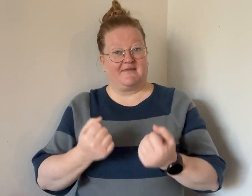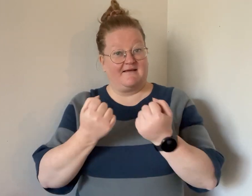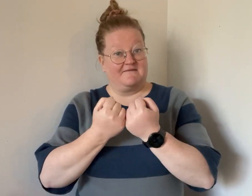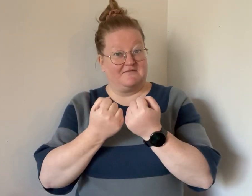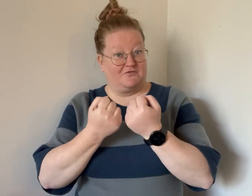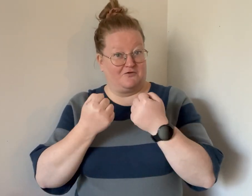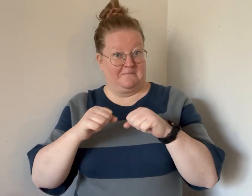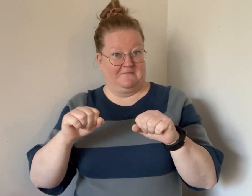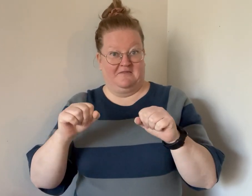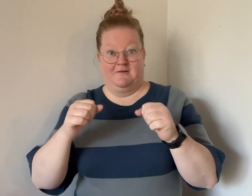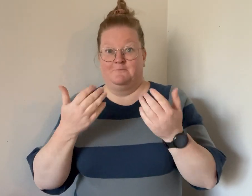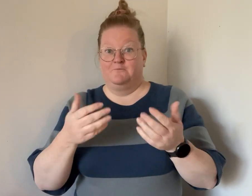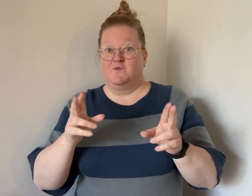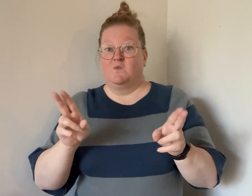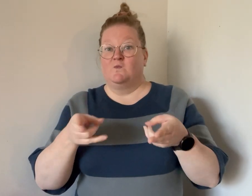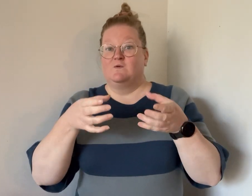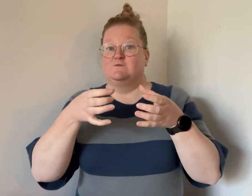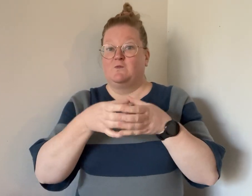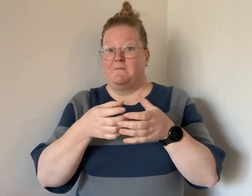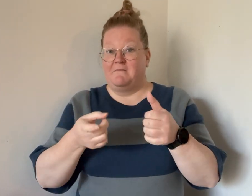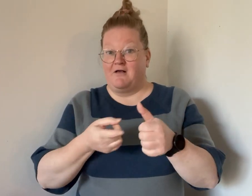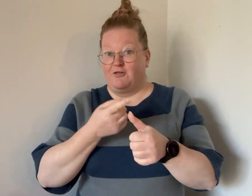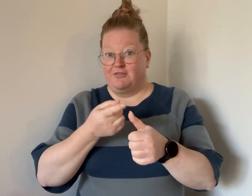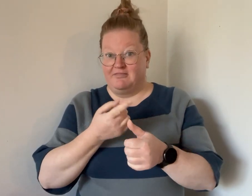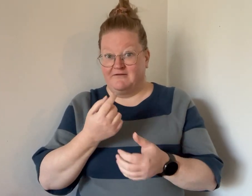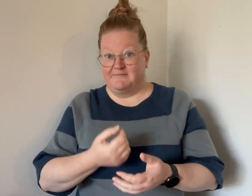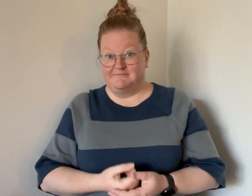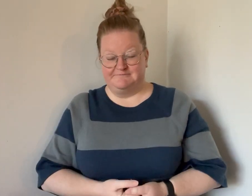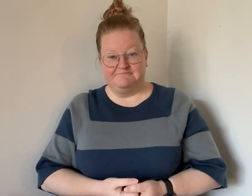Kaveritoiminnassa aloittaa nyt uusi ryhmä.